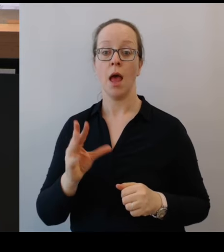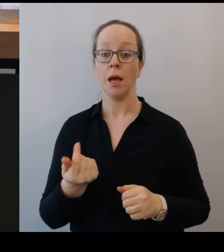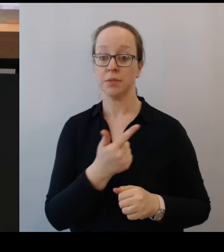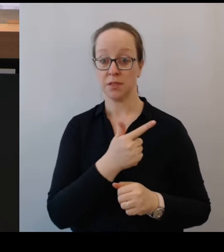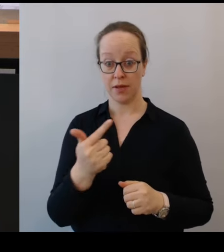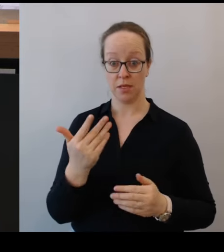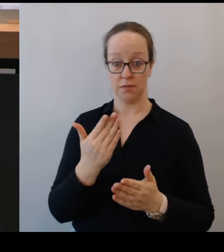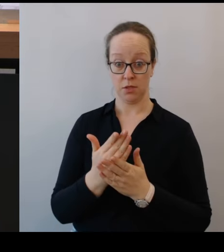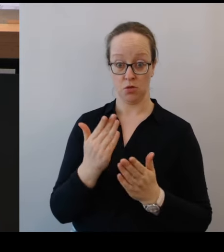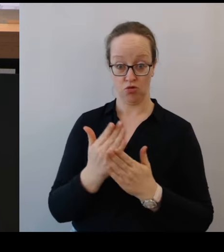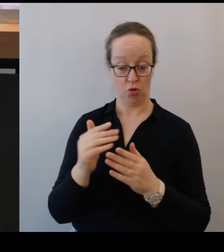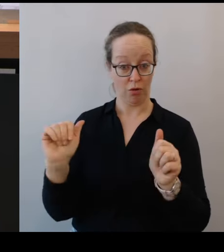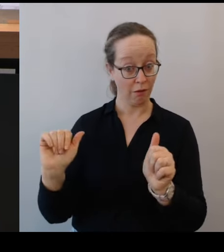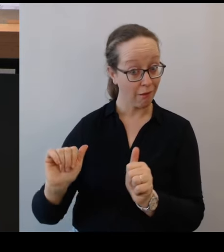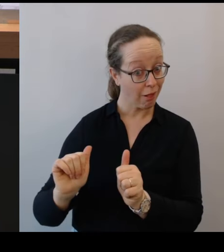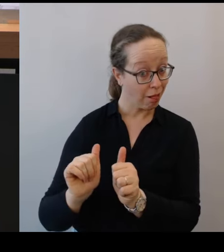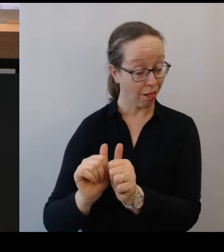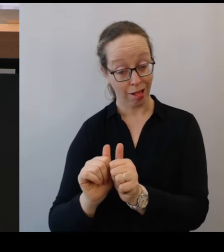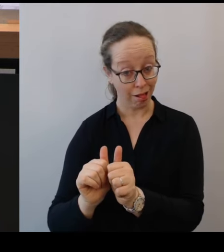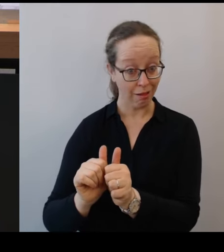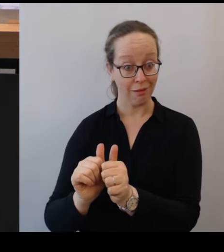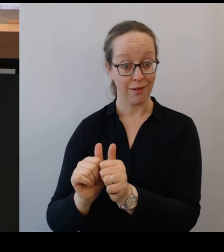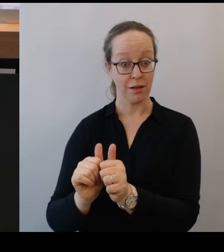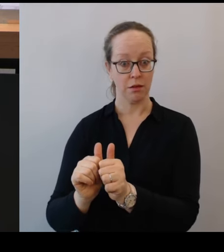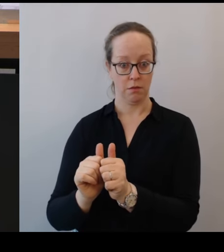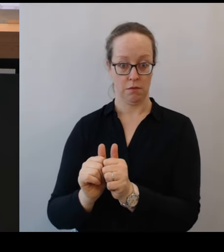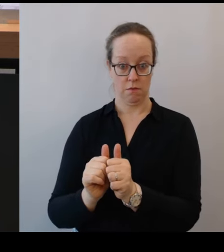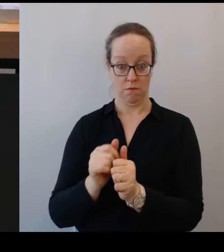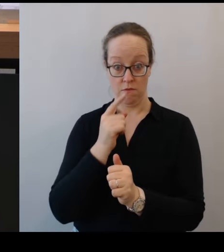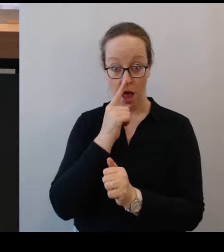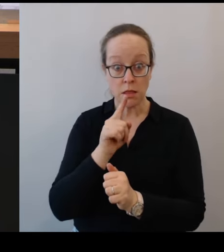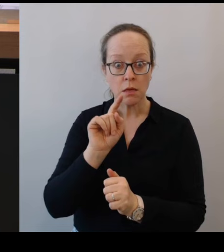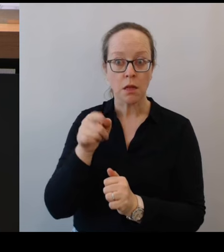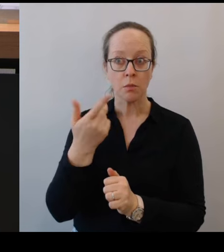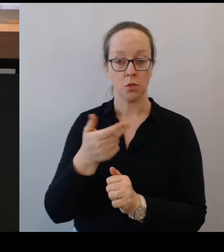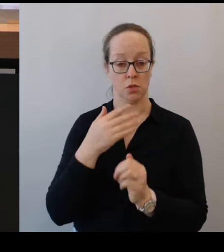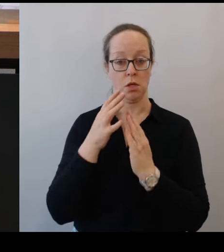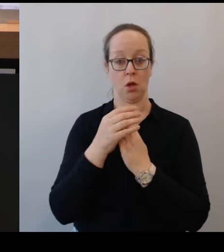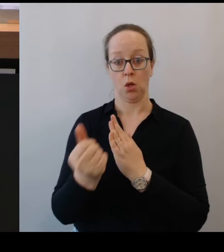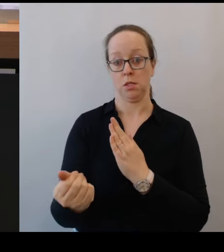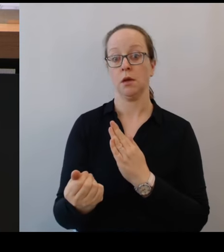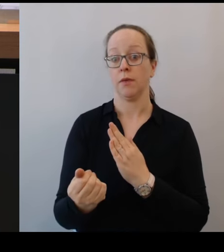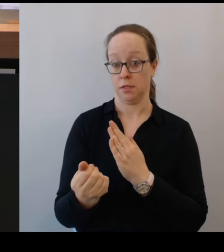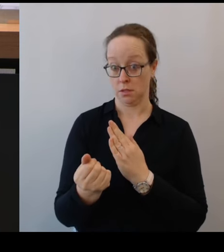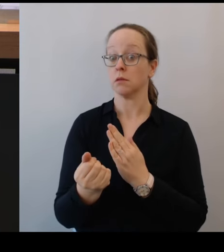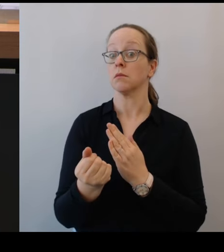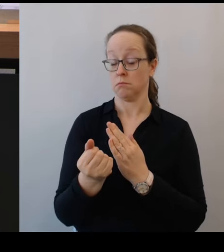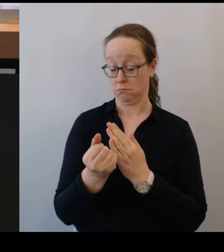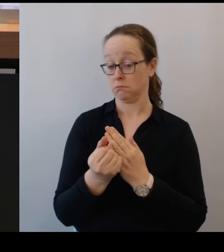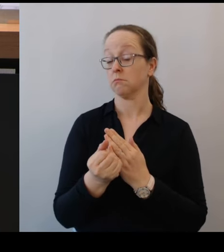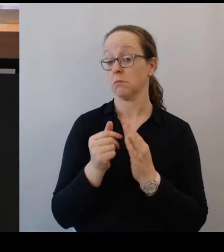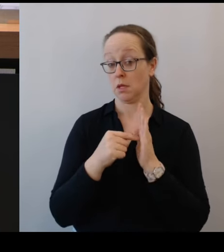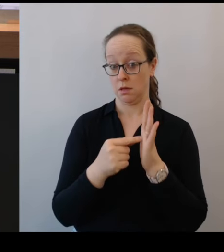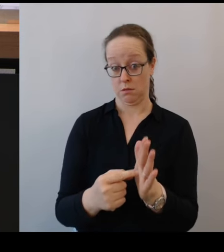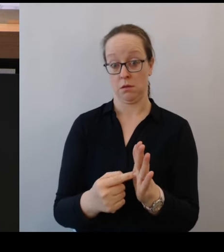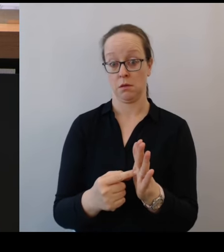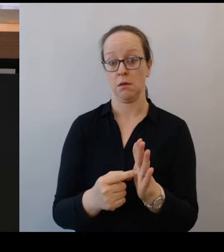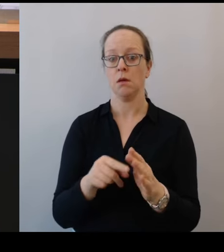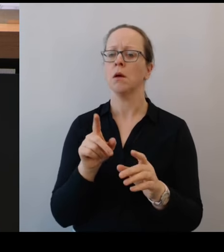über Konsequenzen sprechen. Dann hat der Bürgermeister nach seiner Wahl seine Geliebte zur Senatorin gemacht. Und das kann nicht sein, und das darf nicht sein.